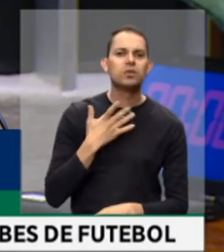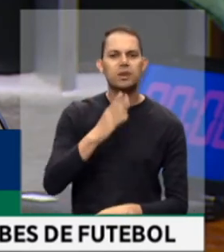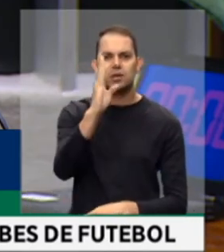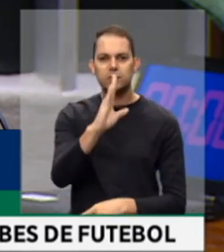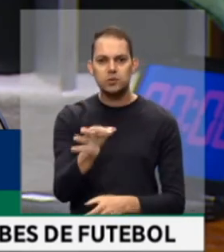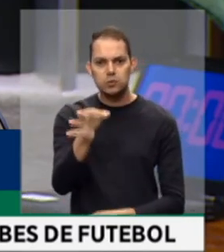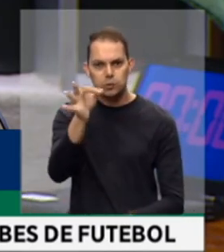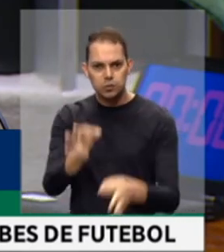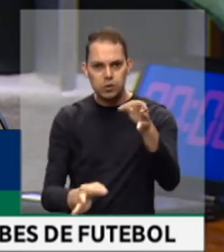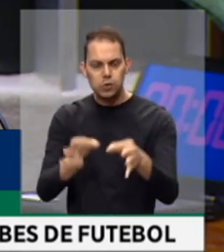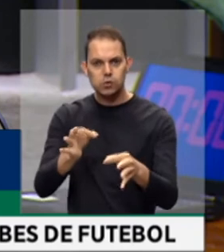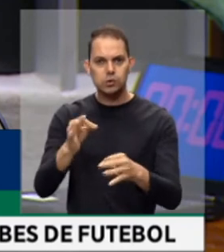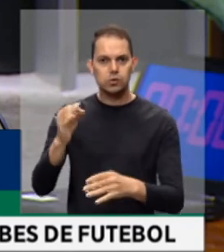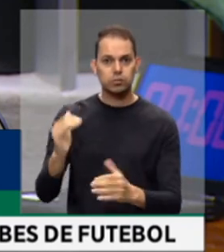HONESTO. E COM MUITA VONTADE DE AJUDAR NA CONSTRUÇÃO DE